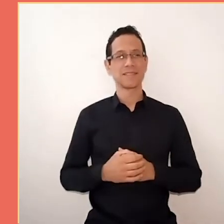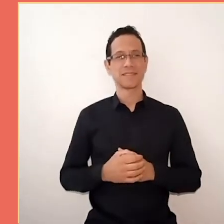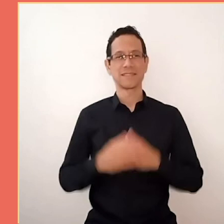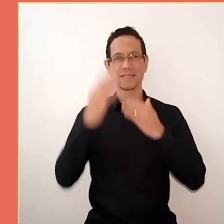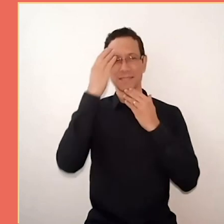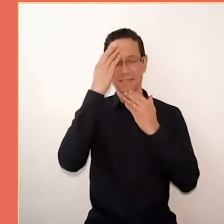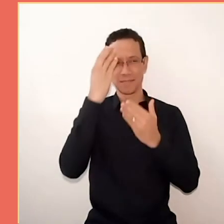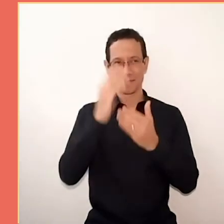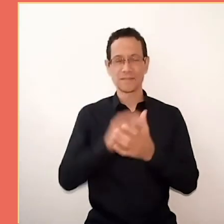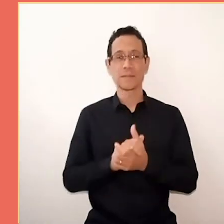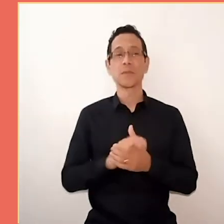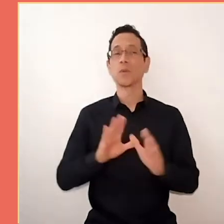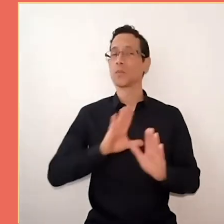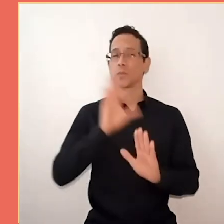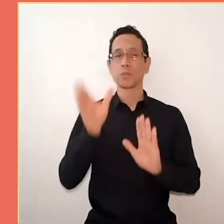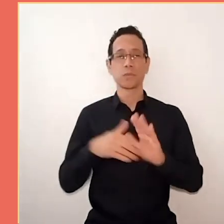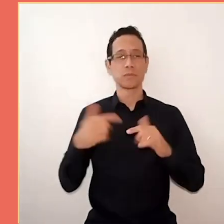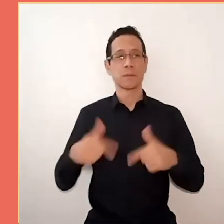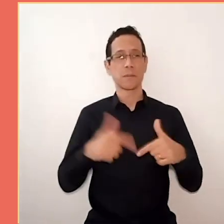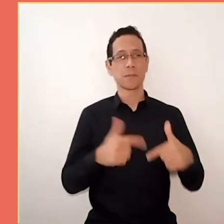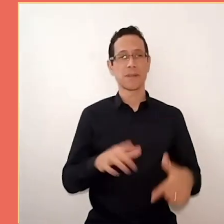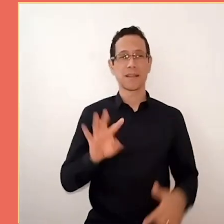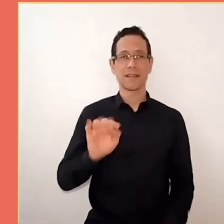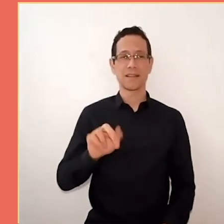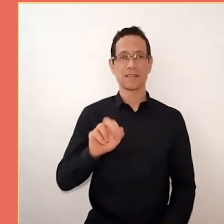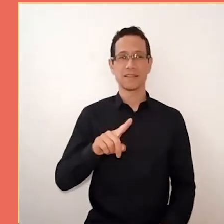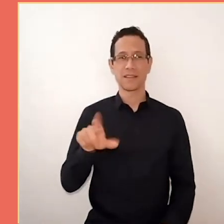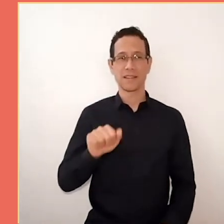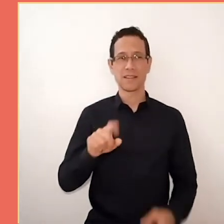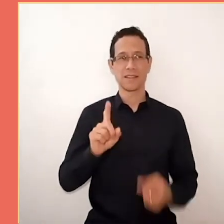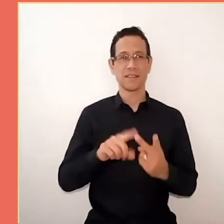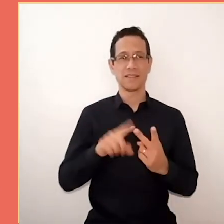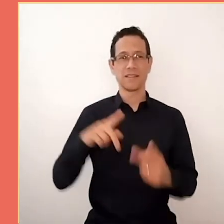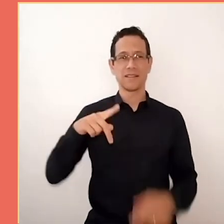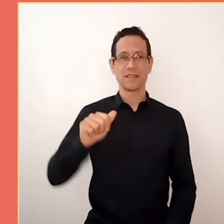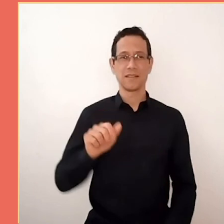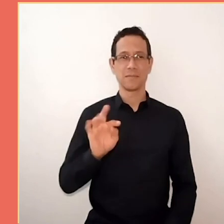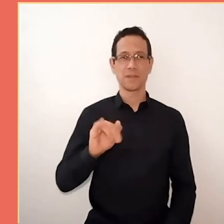a todo trabalho da Tereza Perez e da Patrícia Dias, do CEDAC,